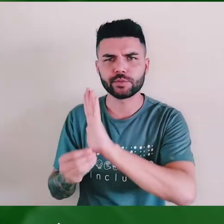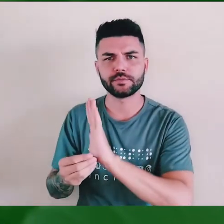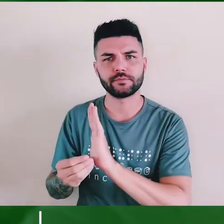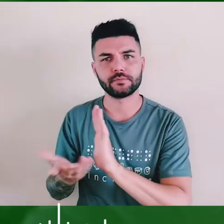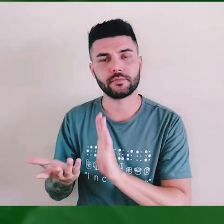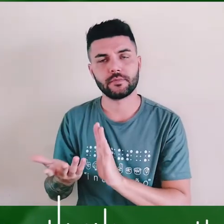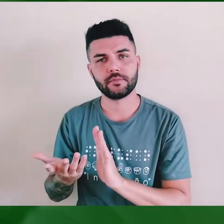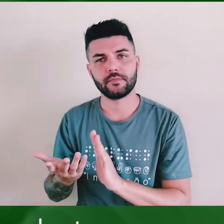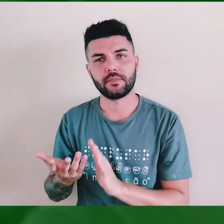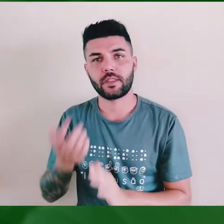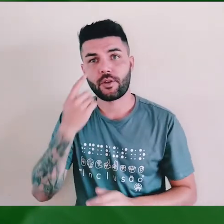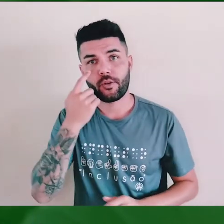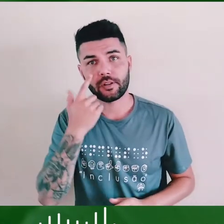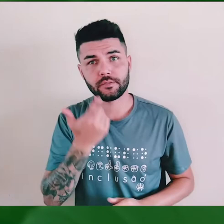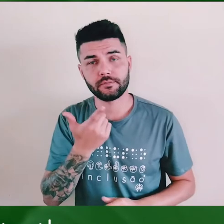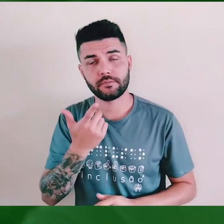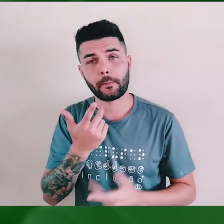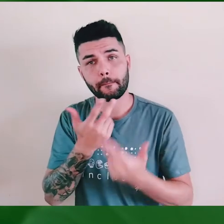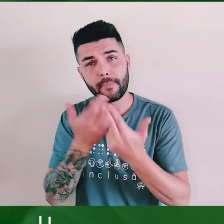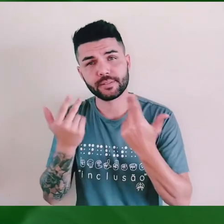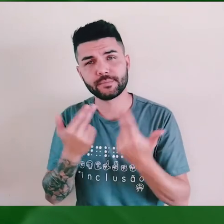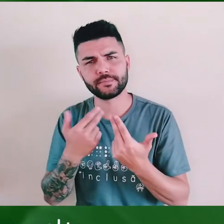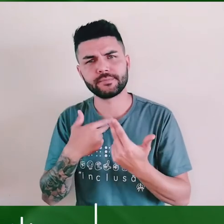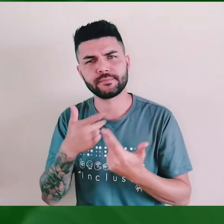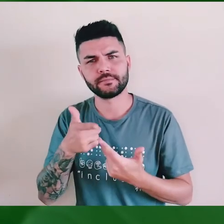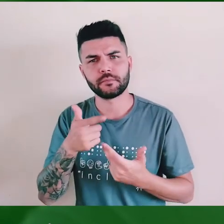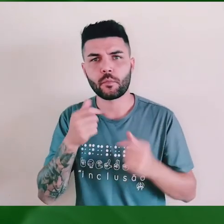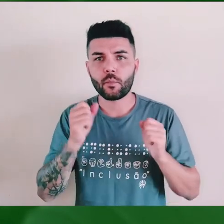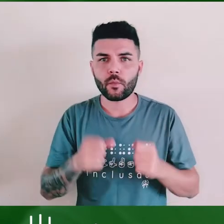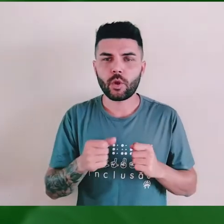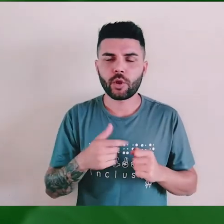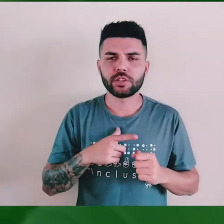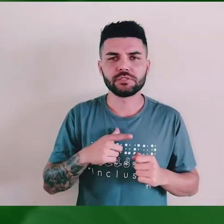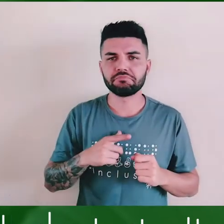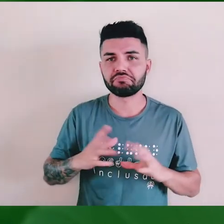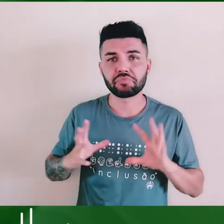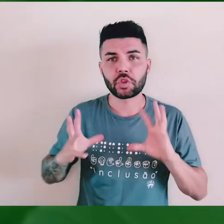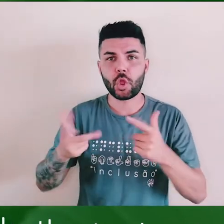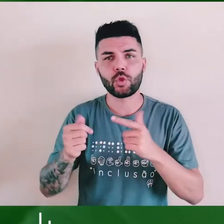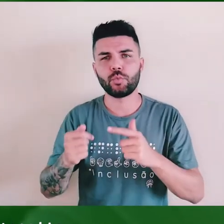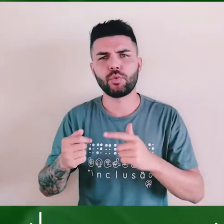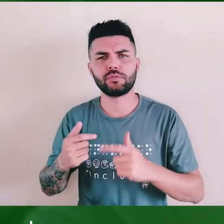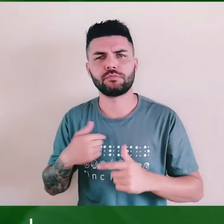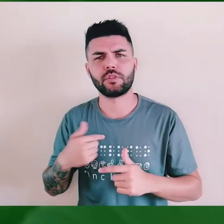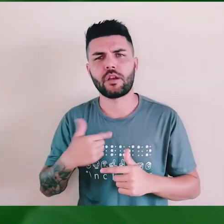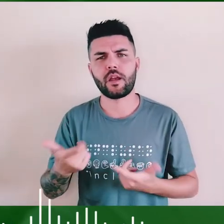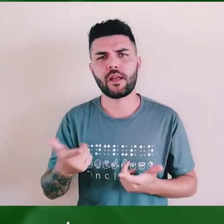de fala, de todo mundo querer ser jornalista. Você tem os blogueiros de política e de